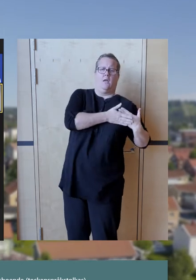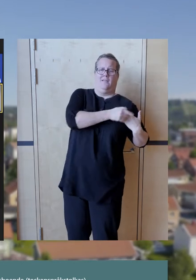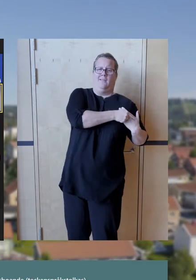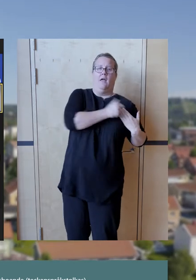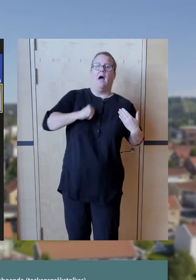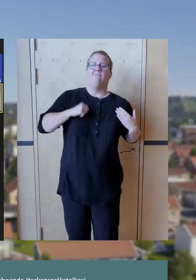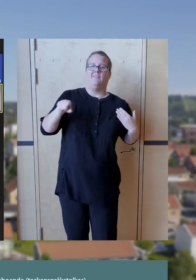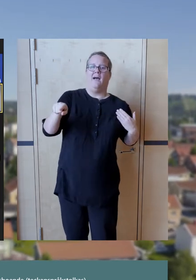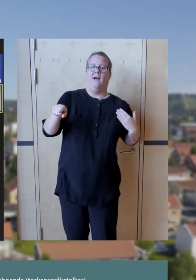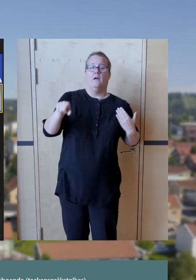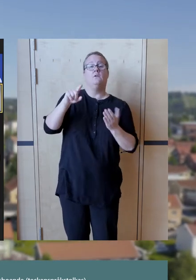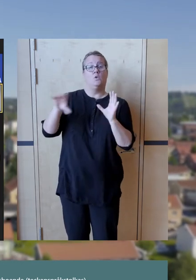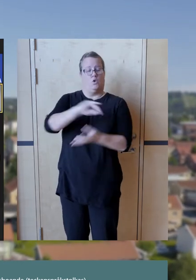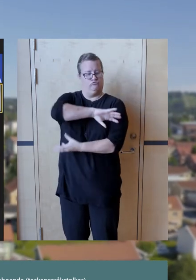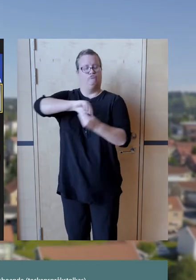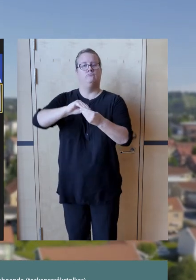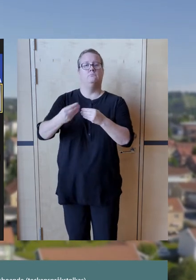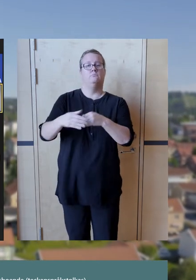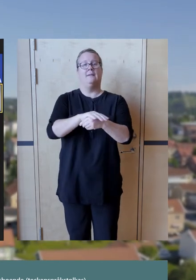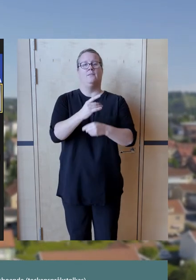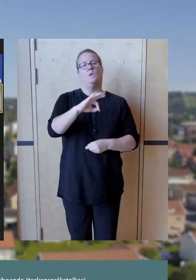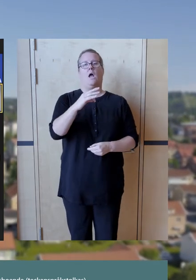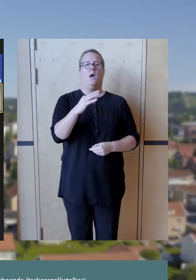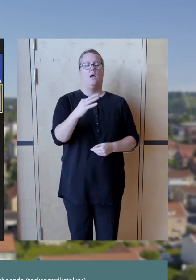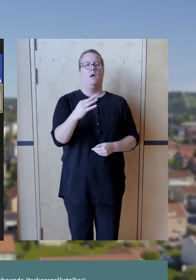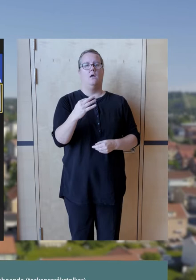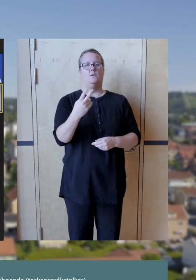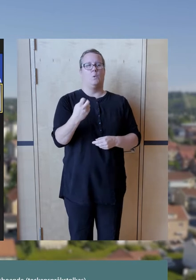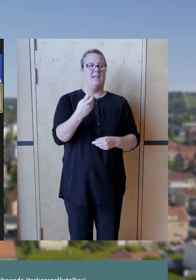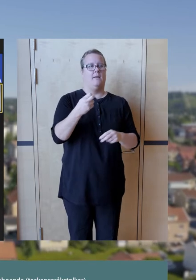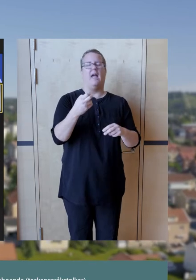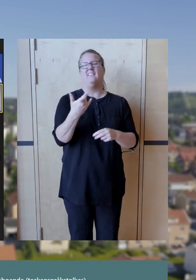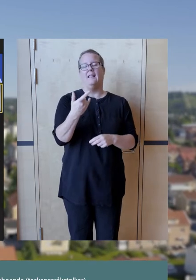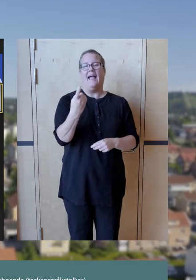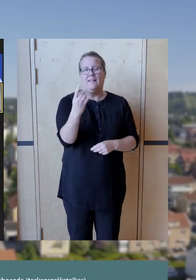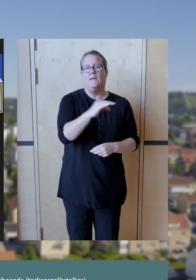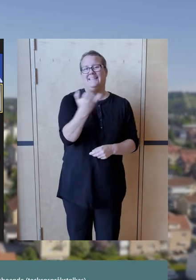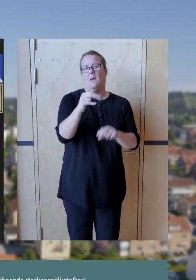Det är det som behövs idag och en kort tid framöver Som sagt Prognoserna förändras varje år